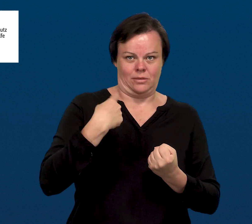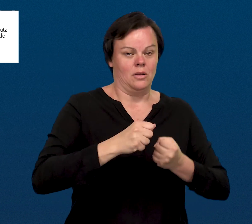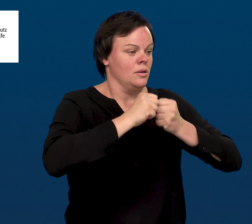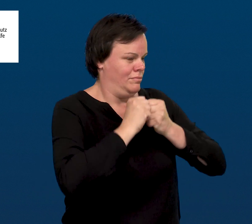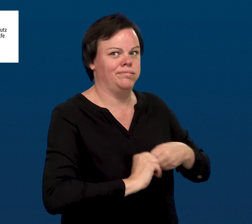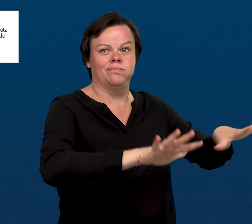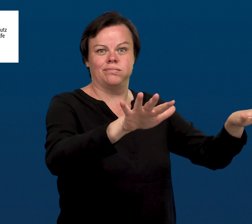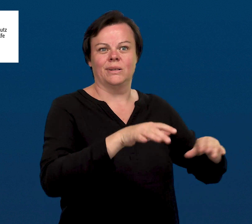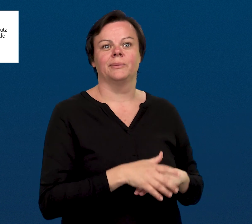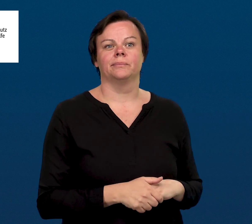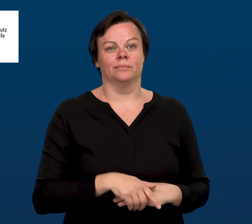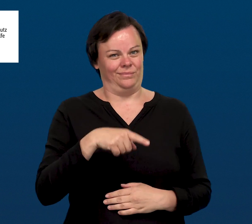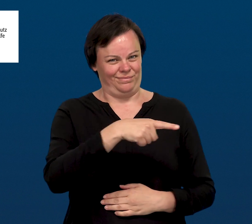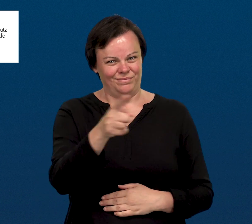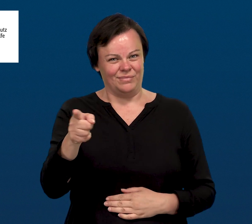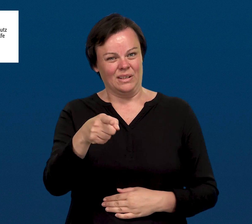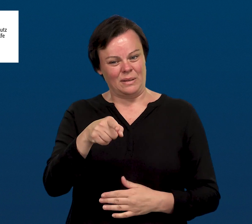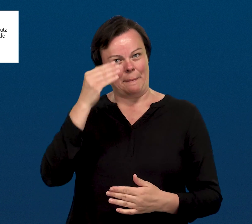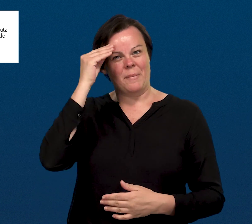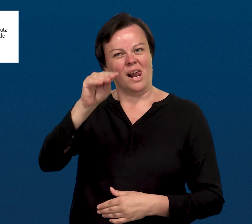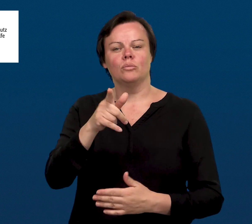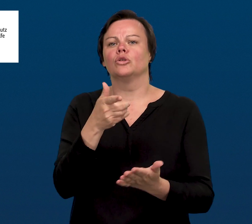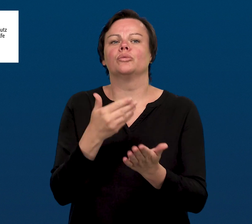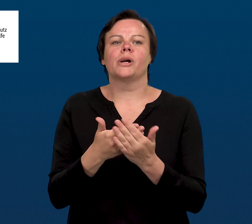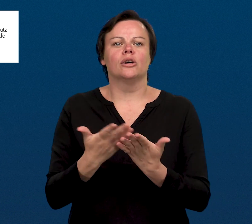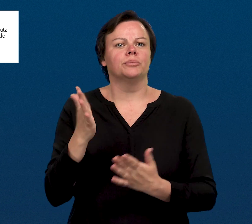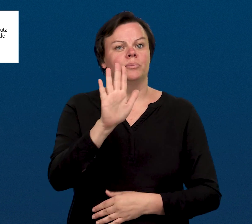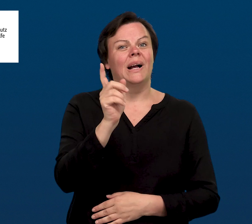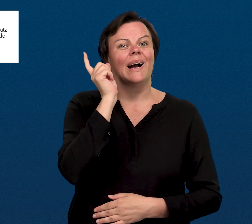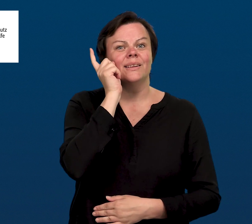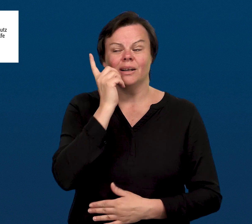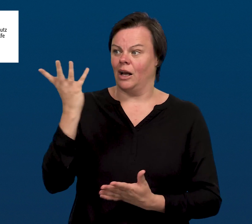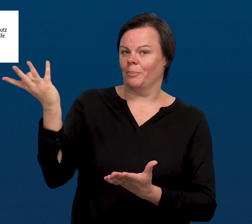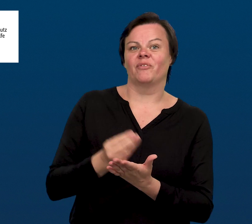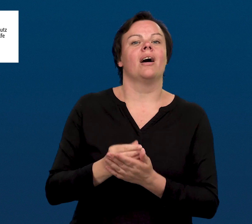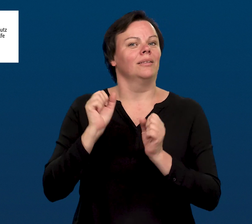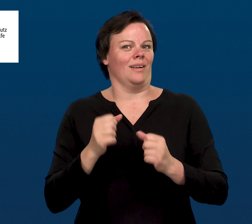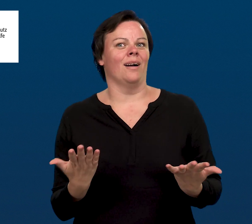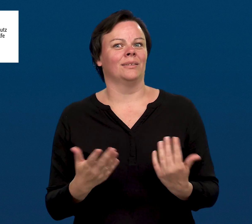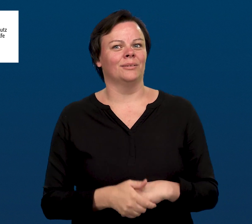und leiten diese weiter, damit Sie die Meldung beispielsweise auf Ihrem Handy empfangen.